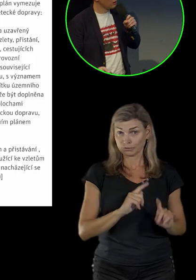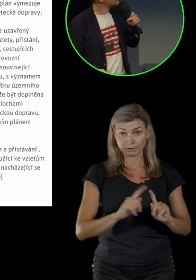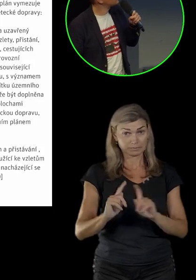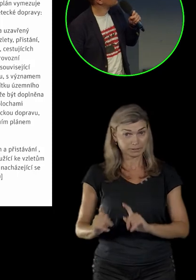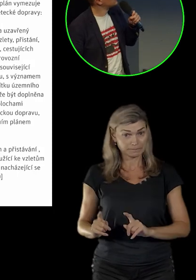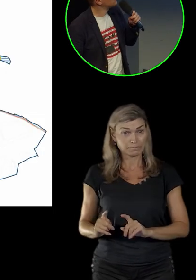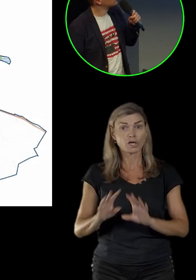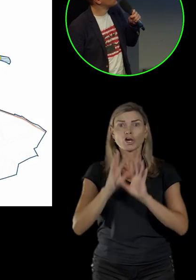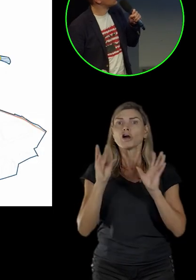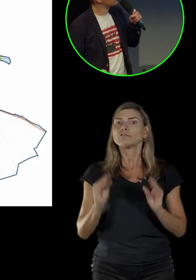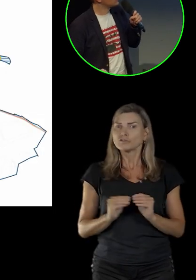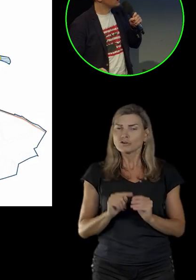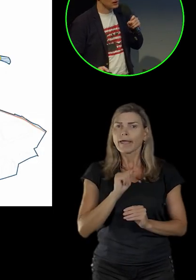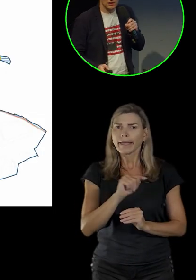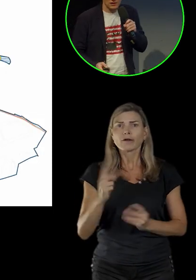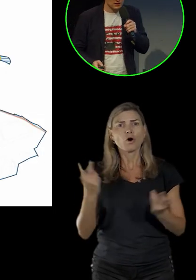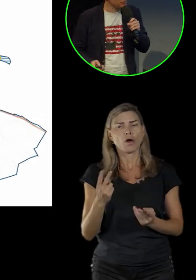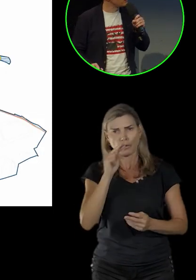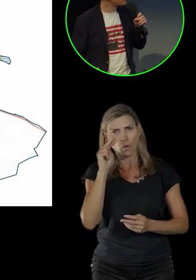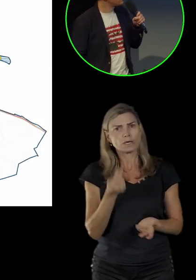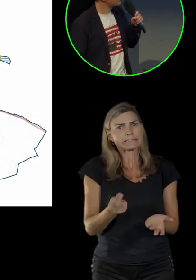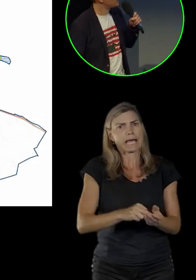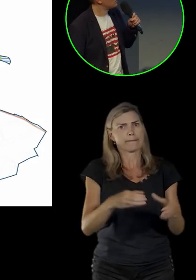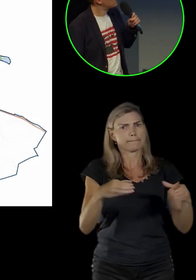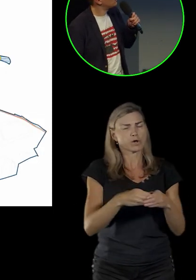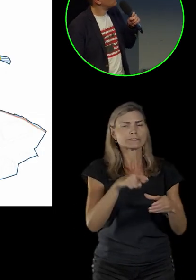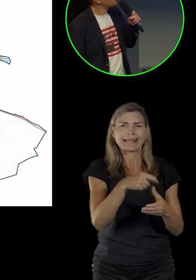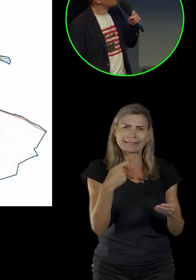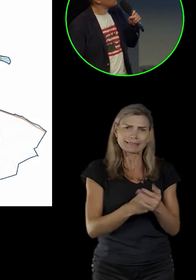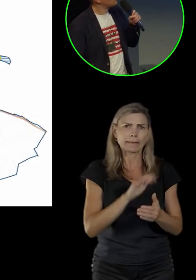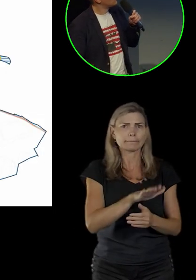A všechny jsou vymezeny jako samostatná lokalita se specifickým charakterem.